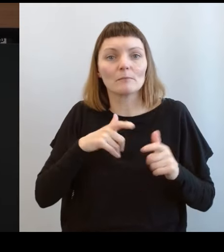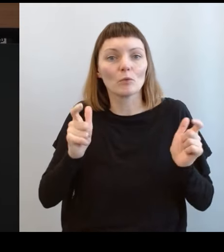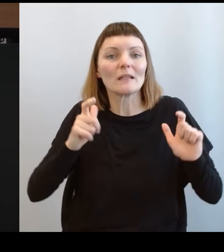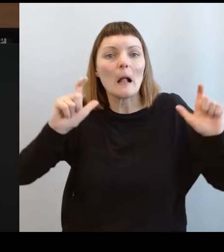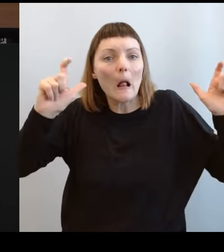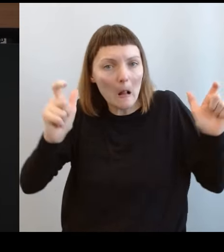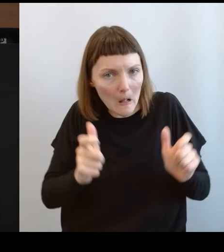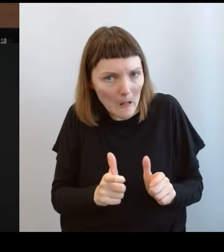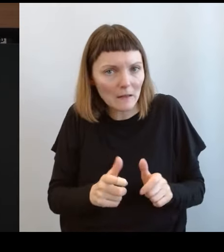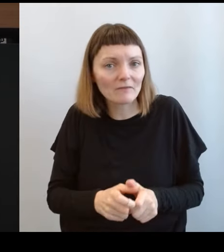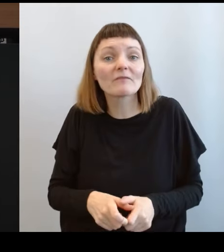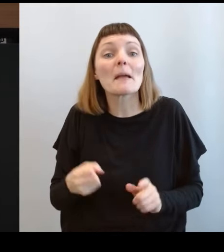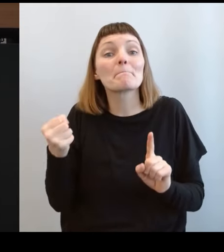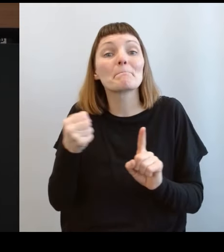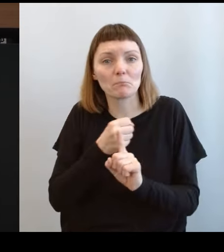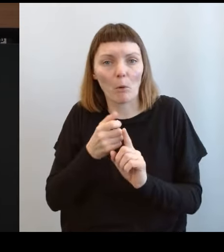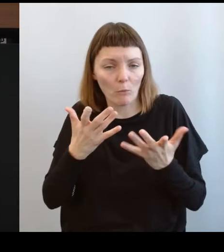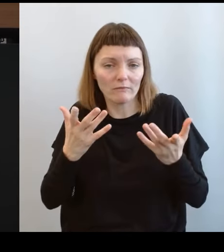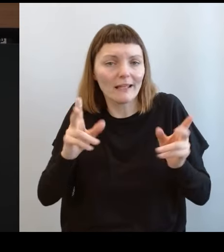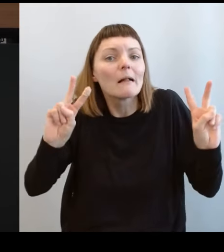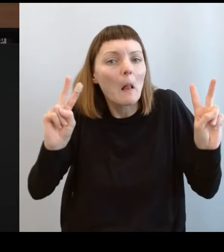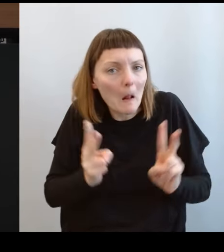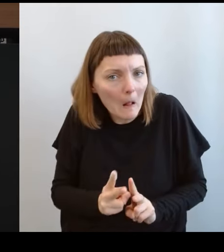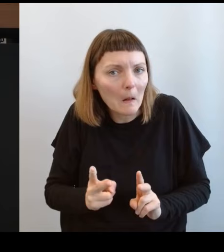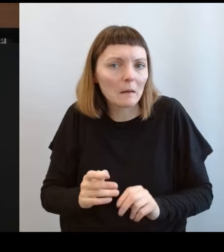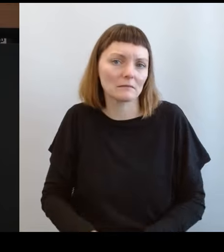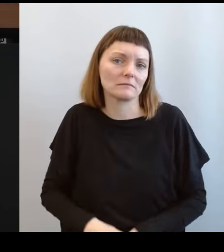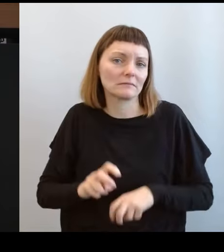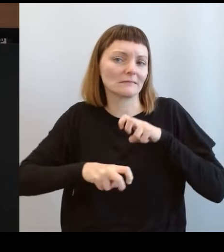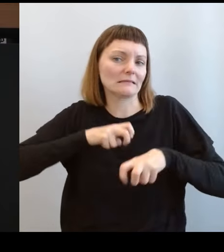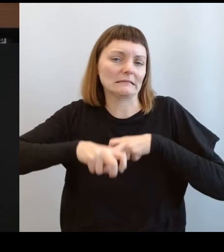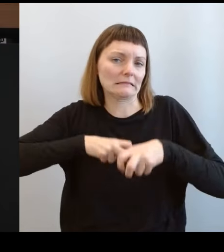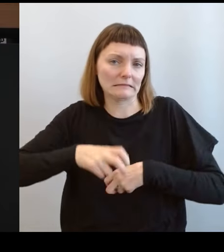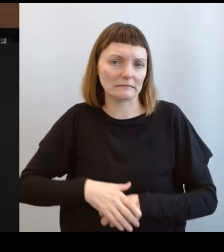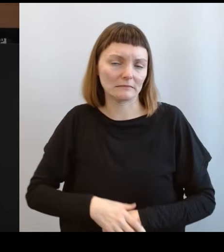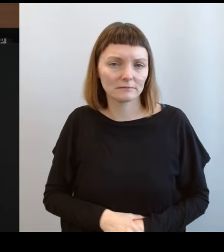angeht: Wir wissen, dass auf Bundesebene das Bauministerium schon